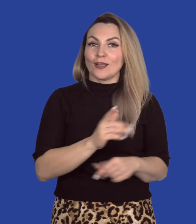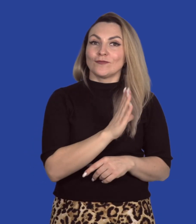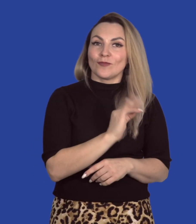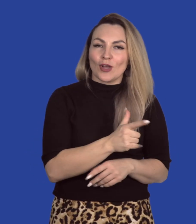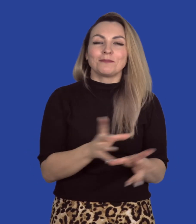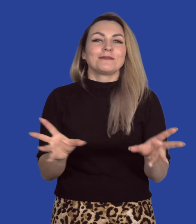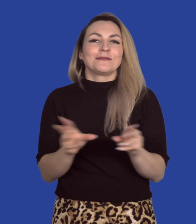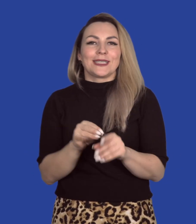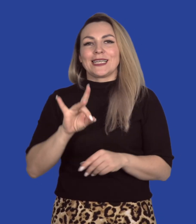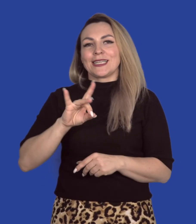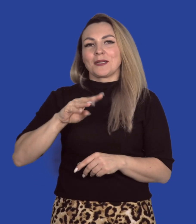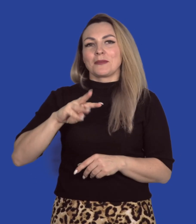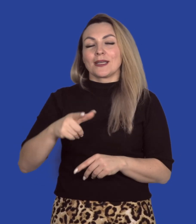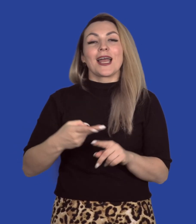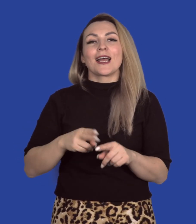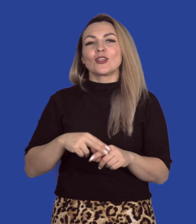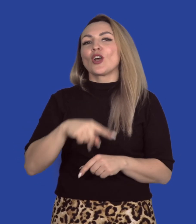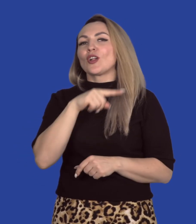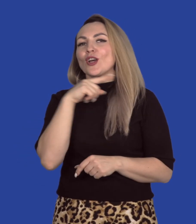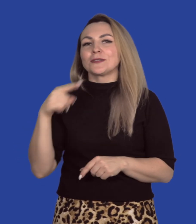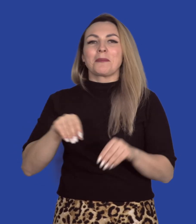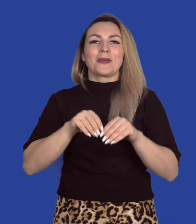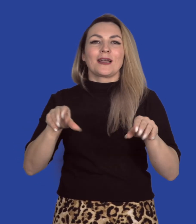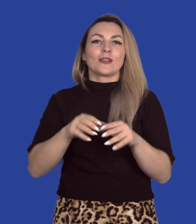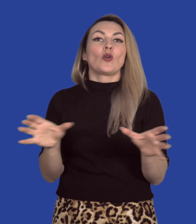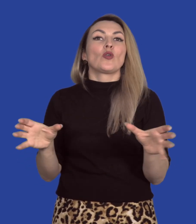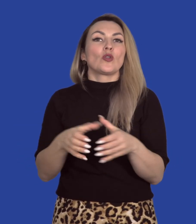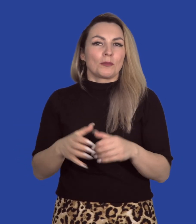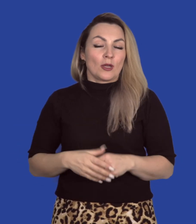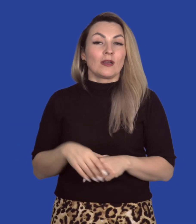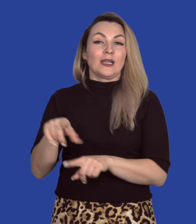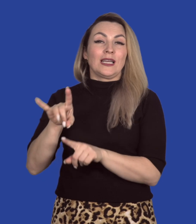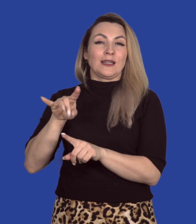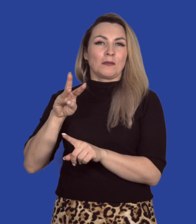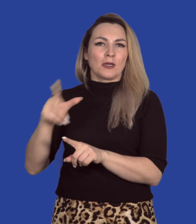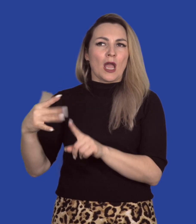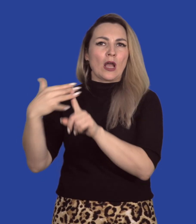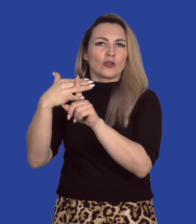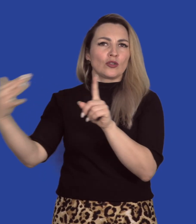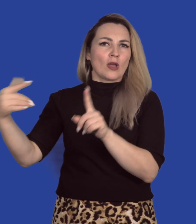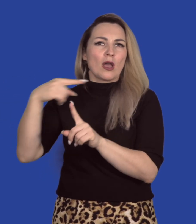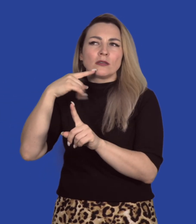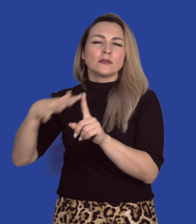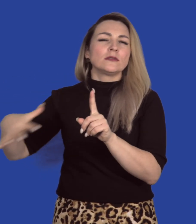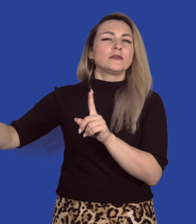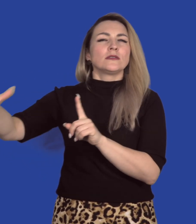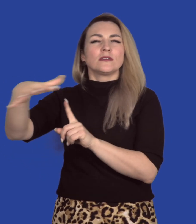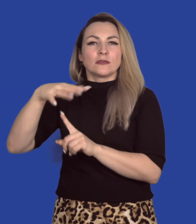8. Соглашение между ВОГ и РМГ (Русская медиагруппа). У РМГ огромный охват аудитории,